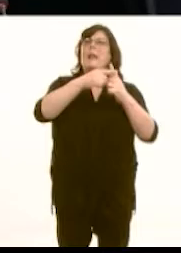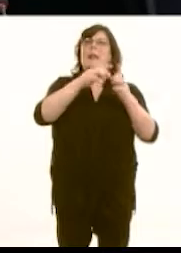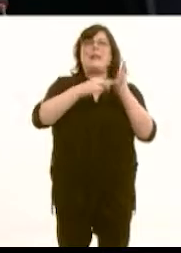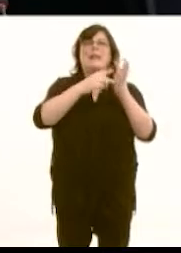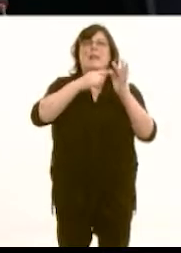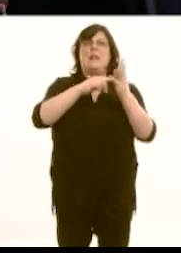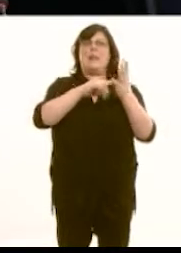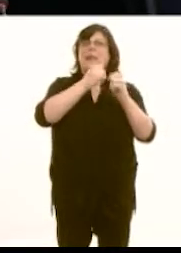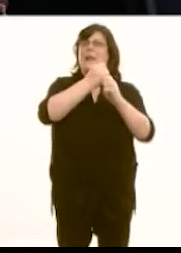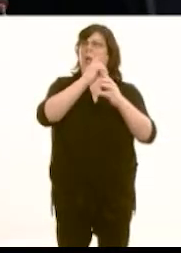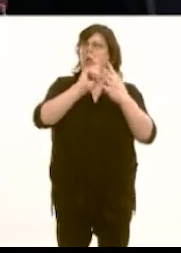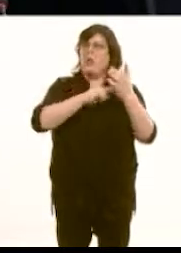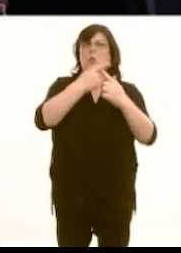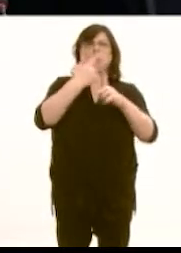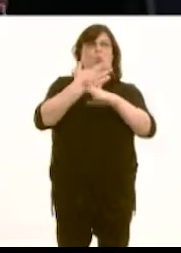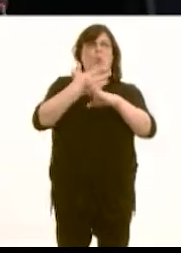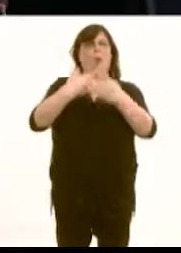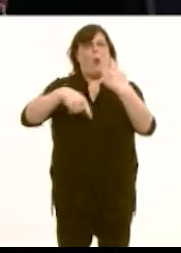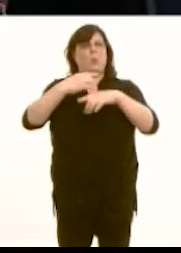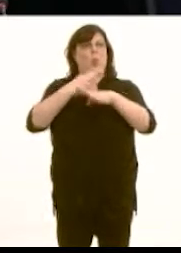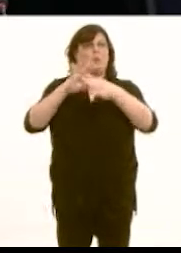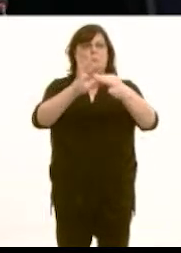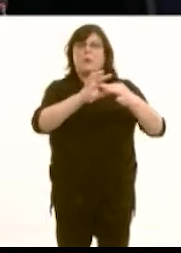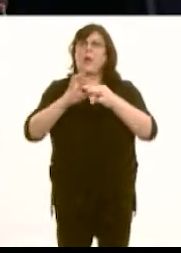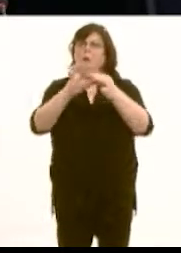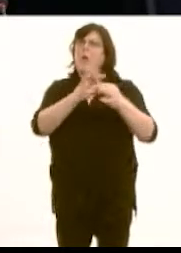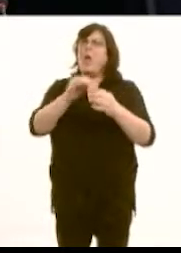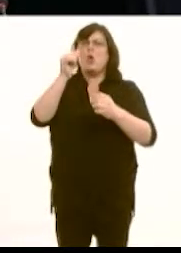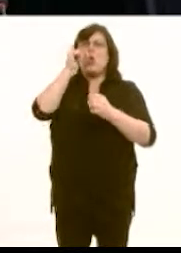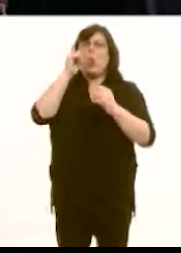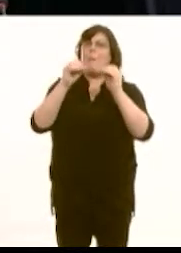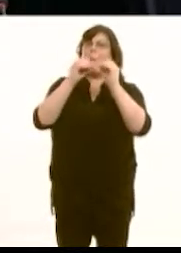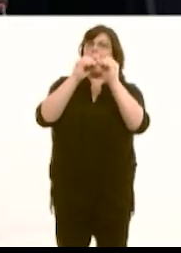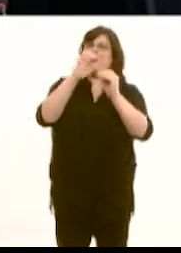Prifysgol Betsi Cadwaladr wedi gorfod gwario £3.2 miliwn mewn un mis ar staff o asiantaethau.